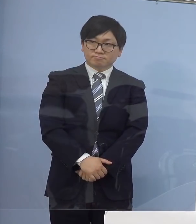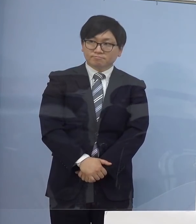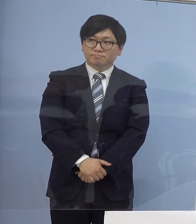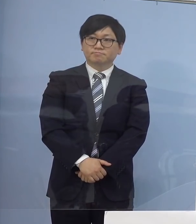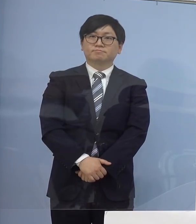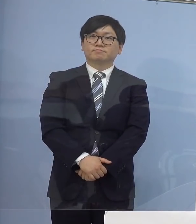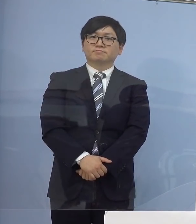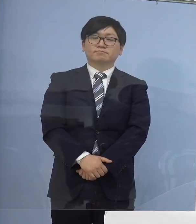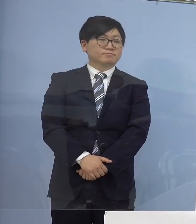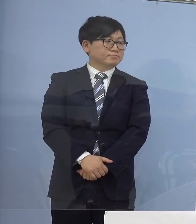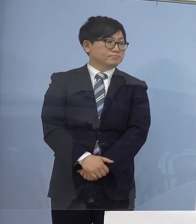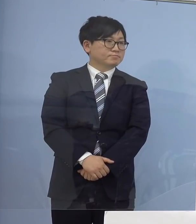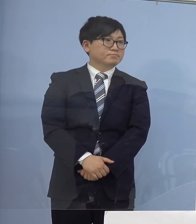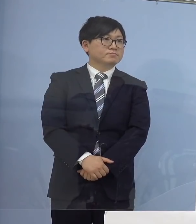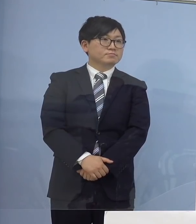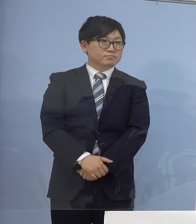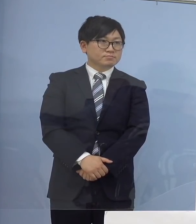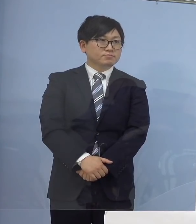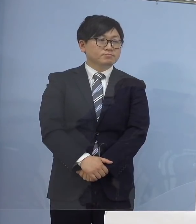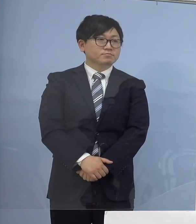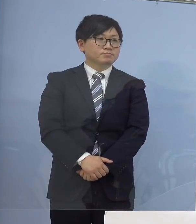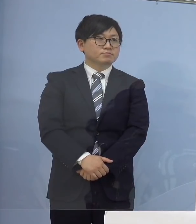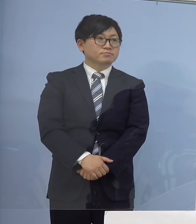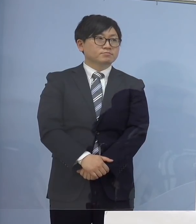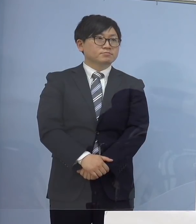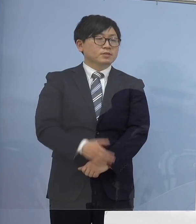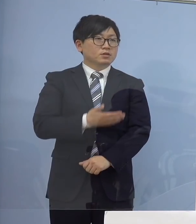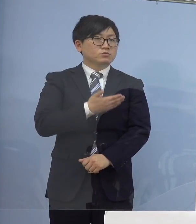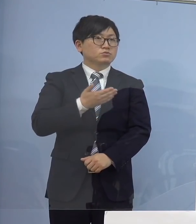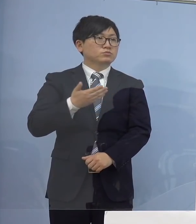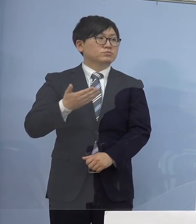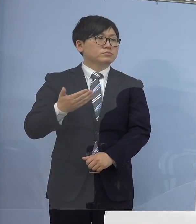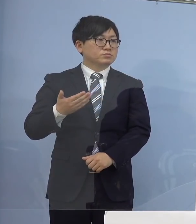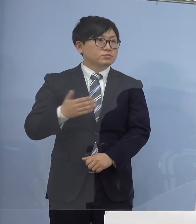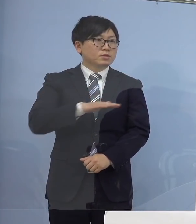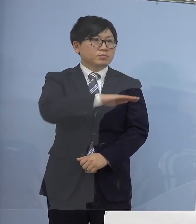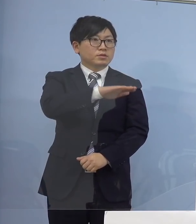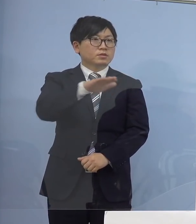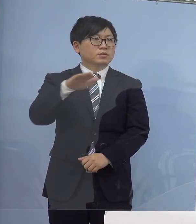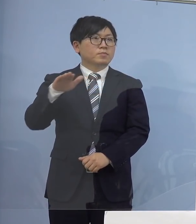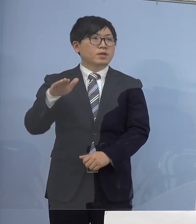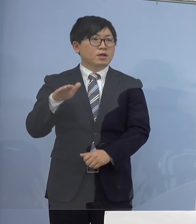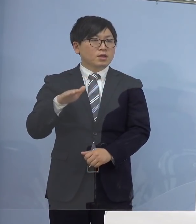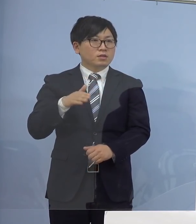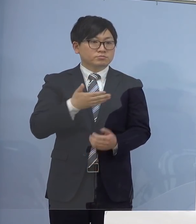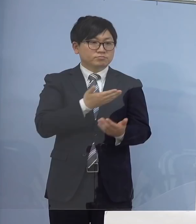（保健福祉部長） 引き続き、皆様にお配りしている資料は